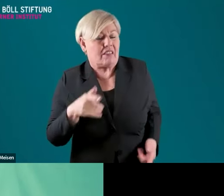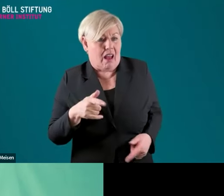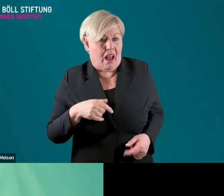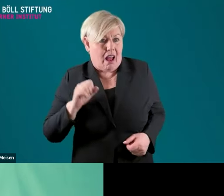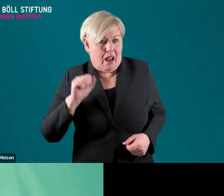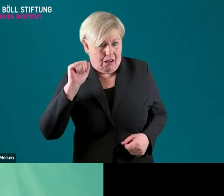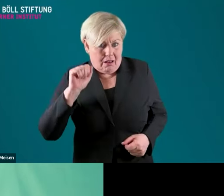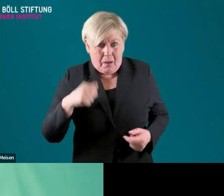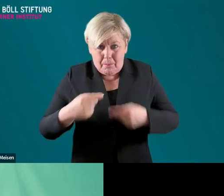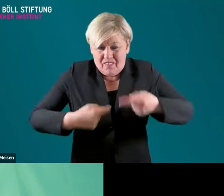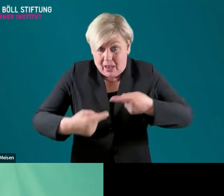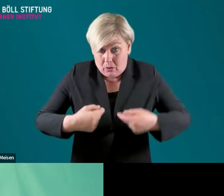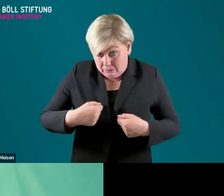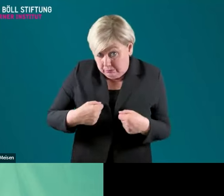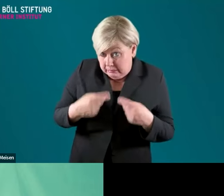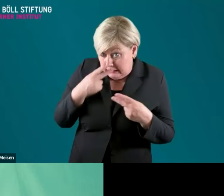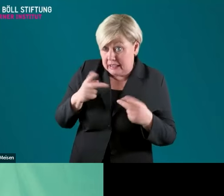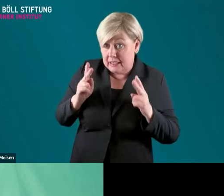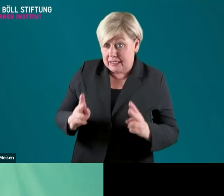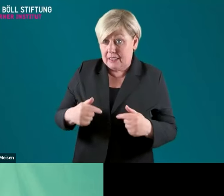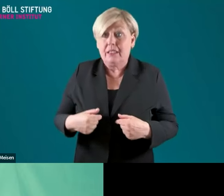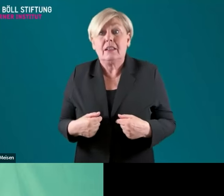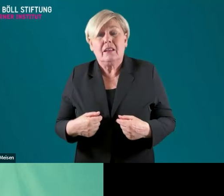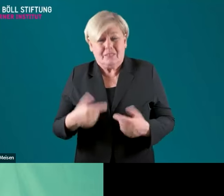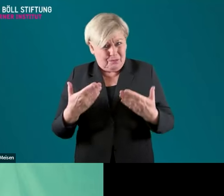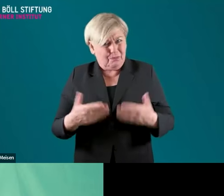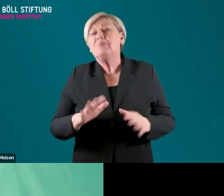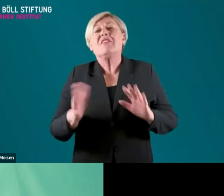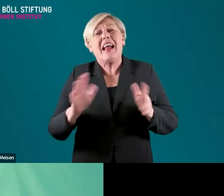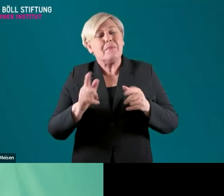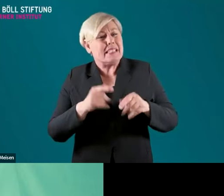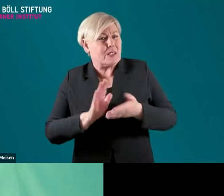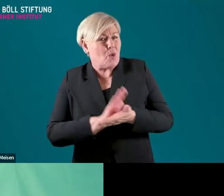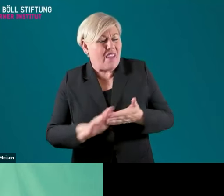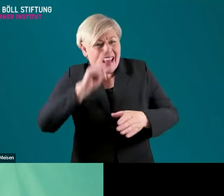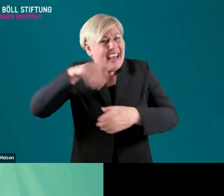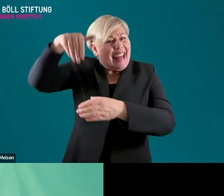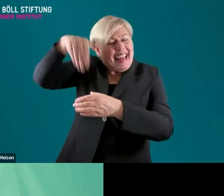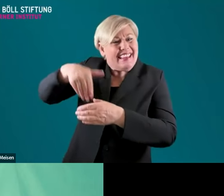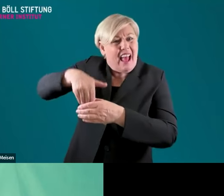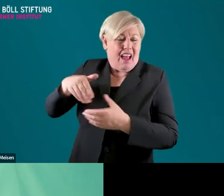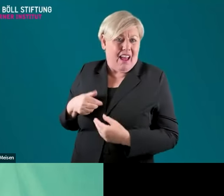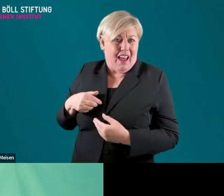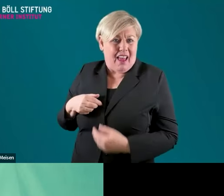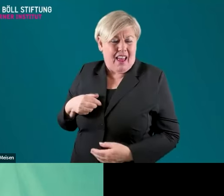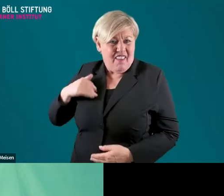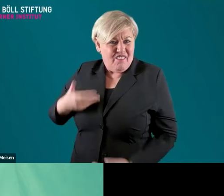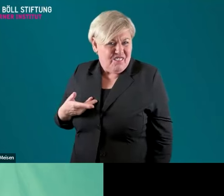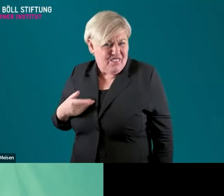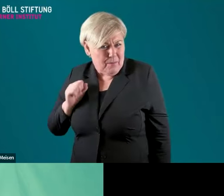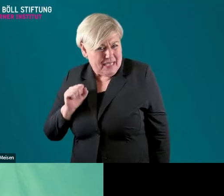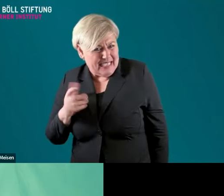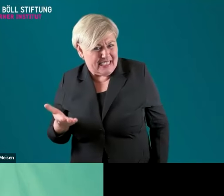Wenn ich das richtig überblicke. Ist es nicht etwas zu einfach, das als innerfeministische Frage für eine andere Stelle auszumachen?“